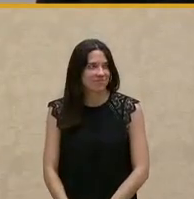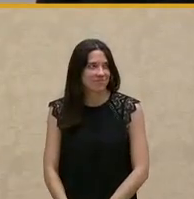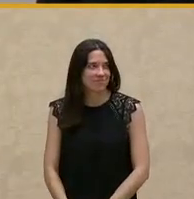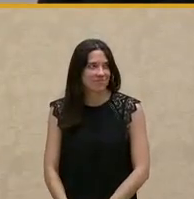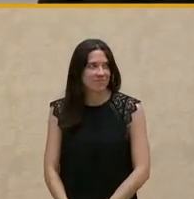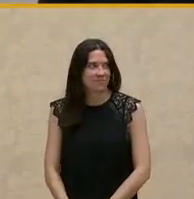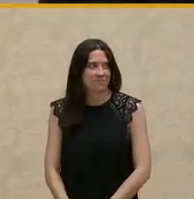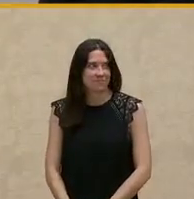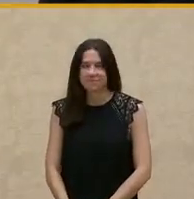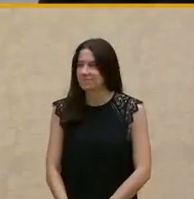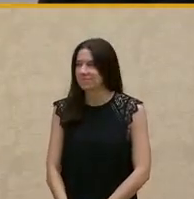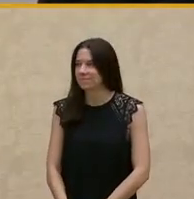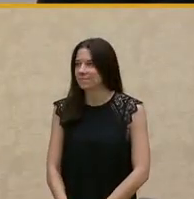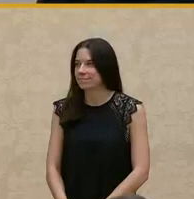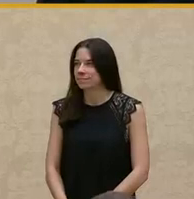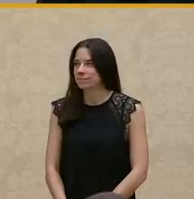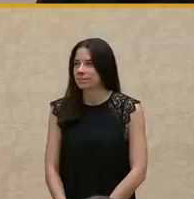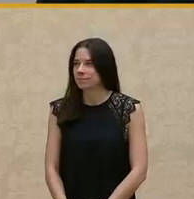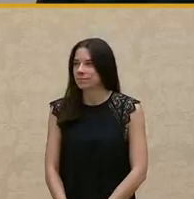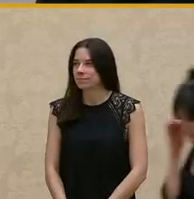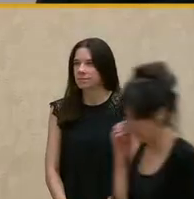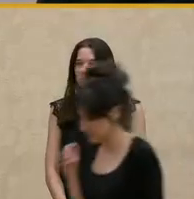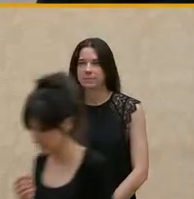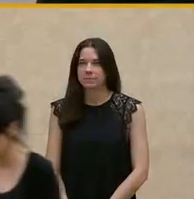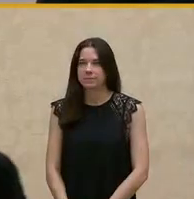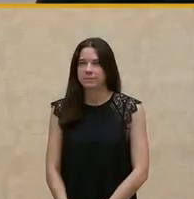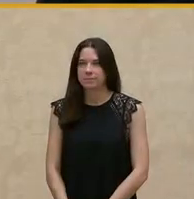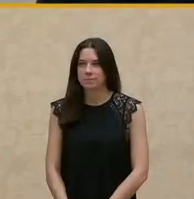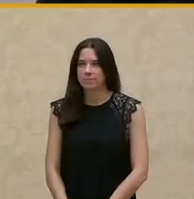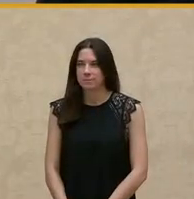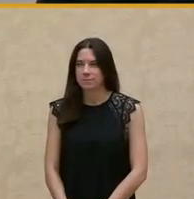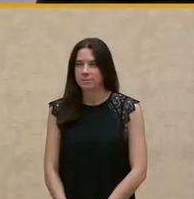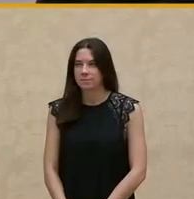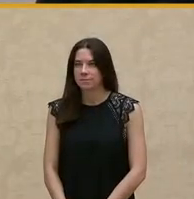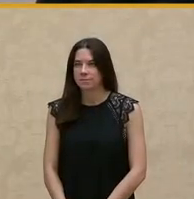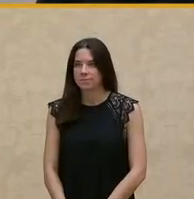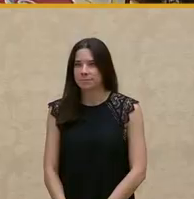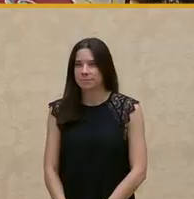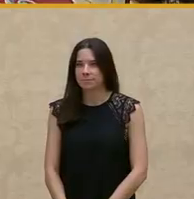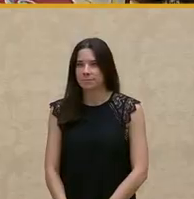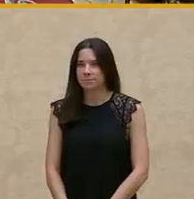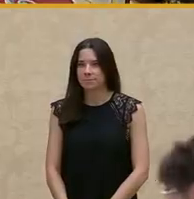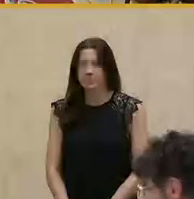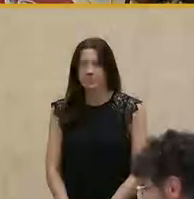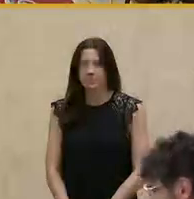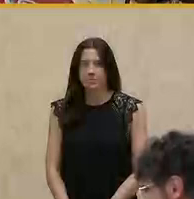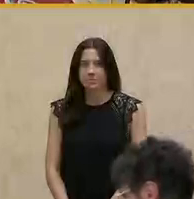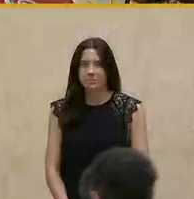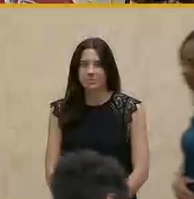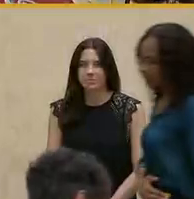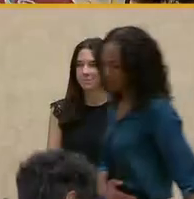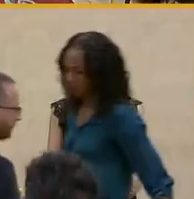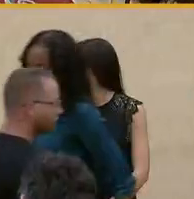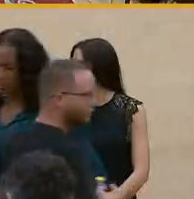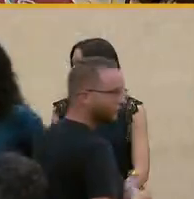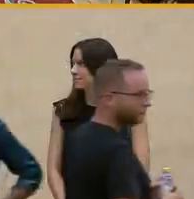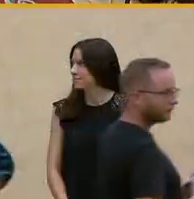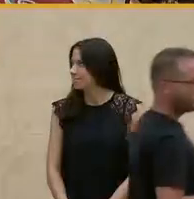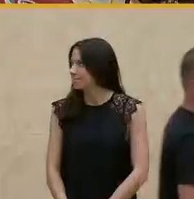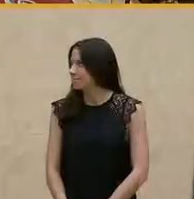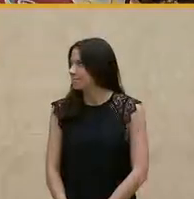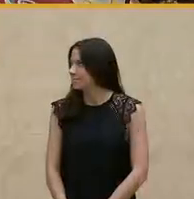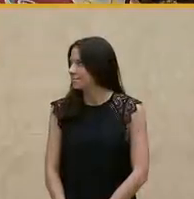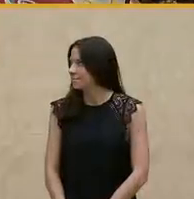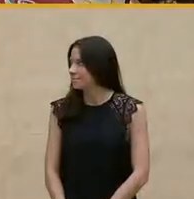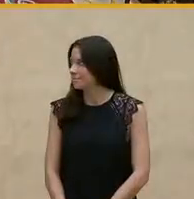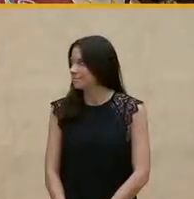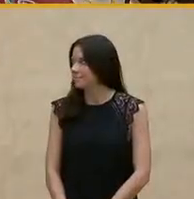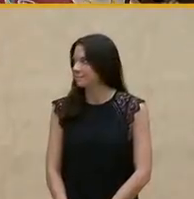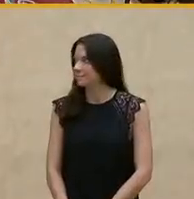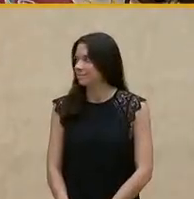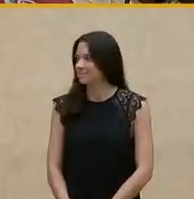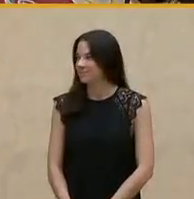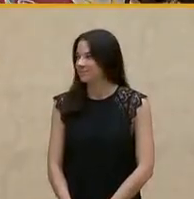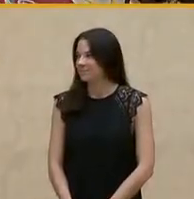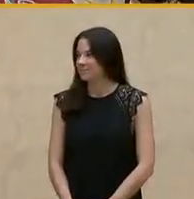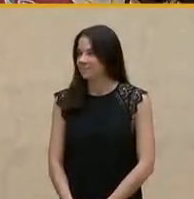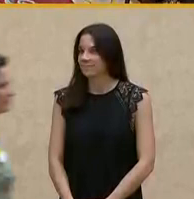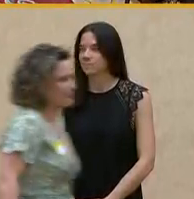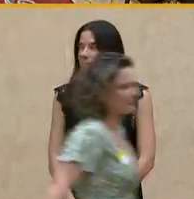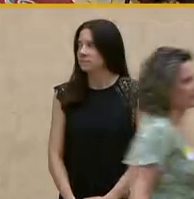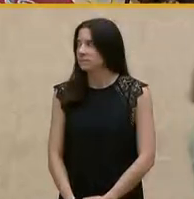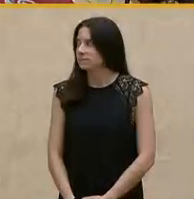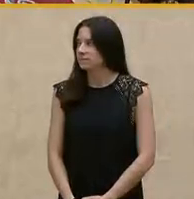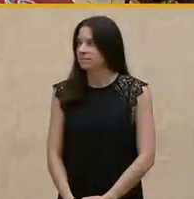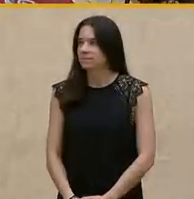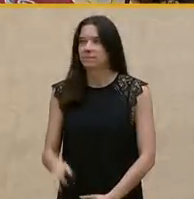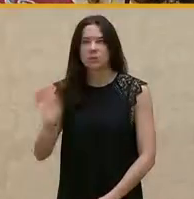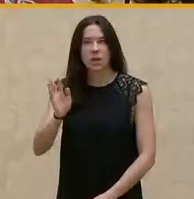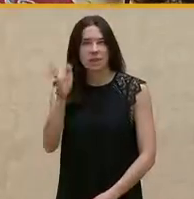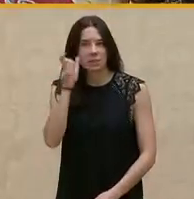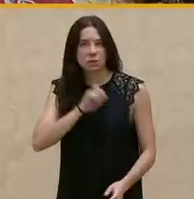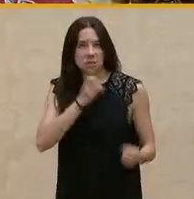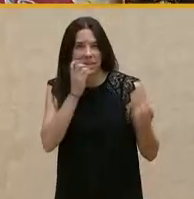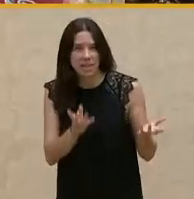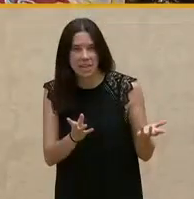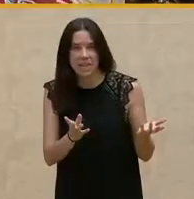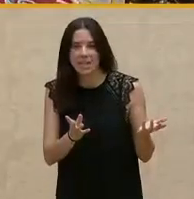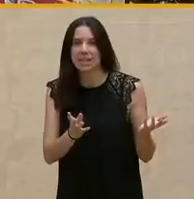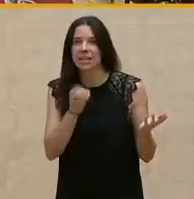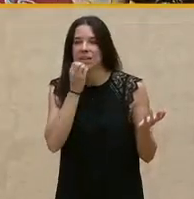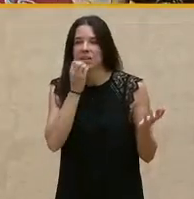Cambio. --Hola. ¿Se me escucha? Yo os he